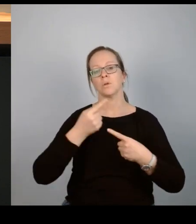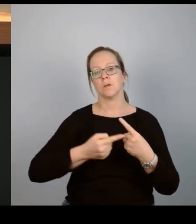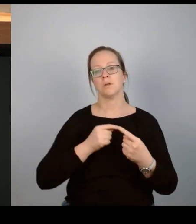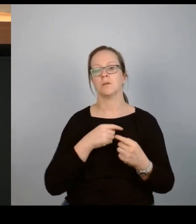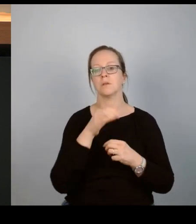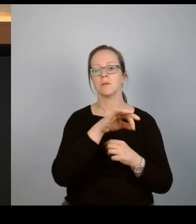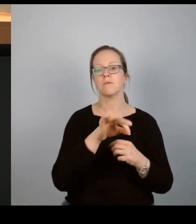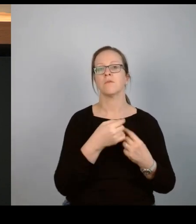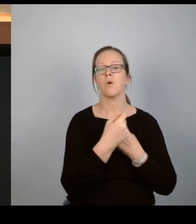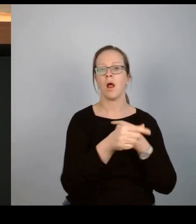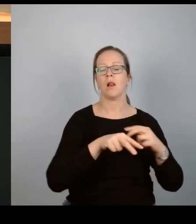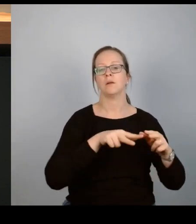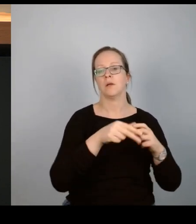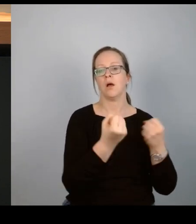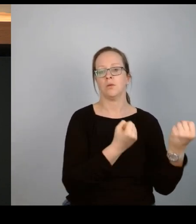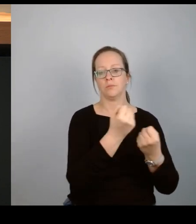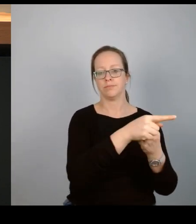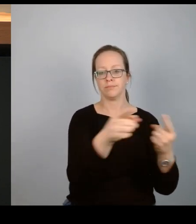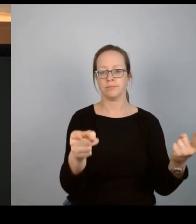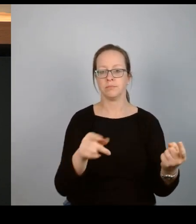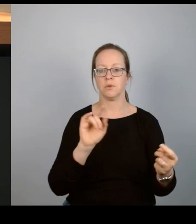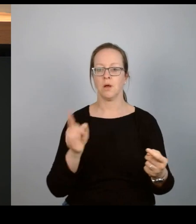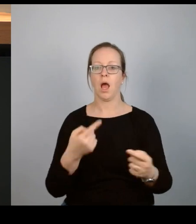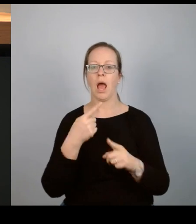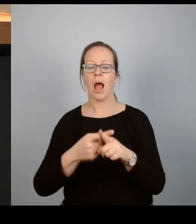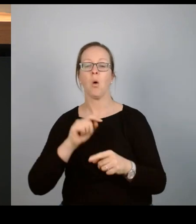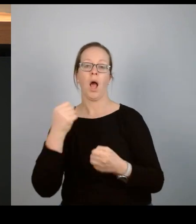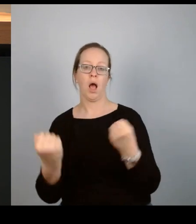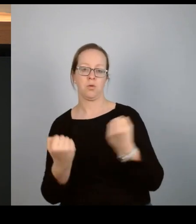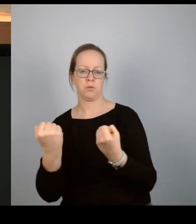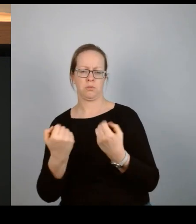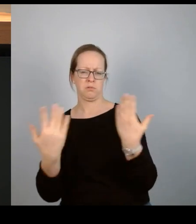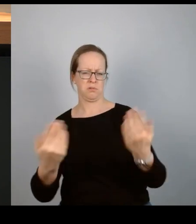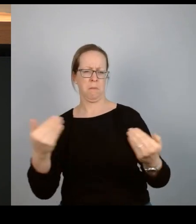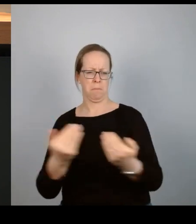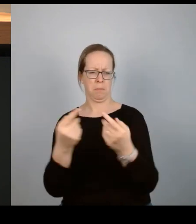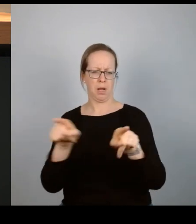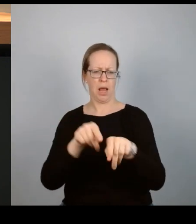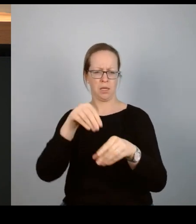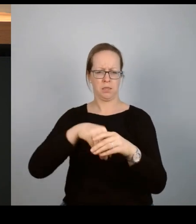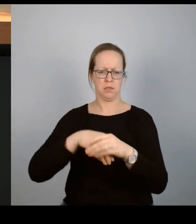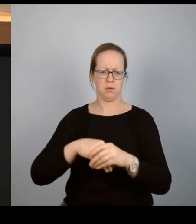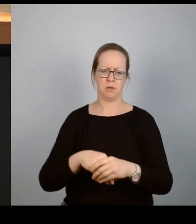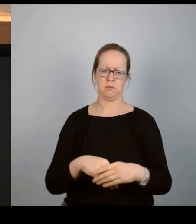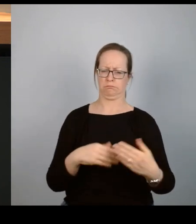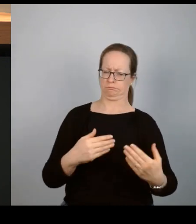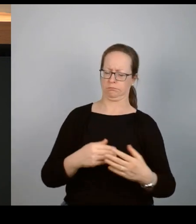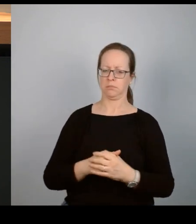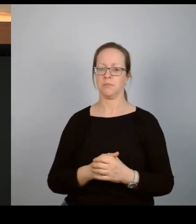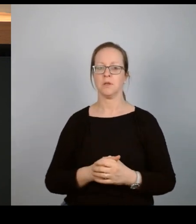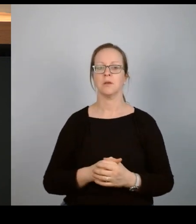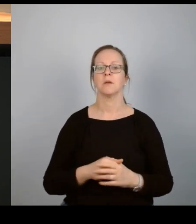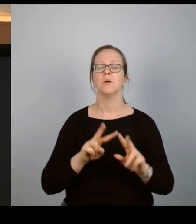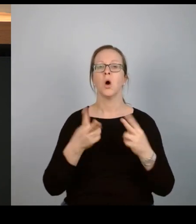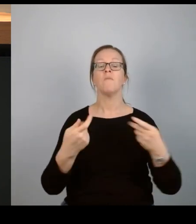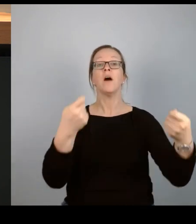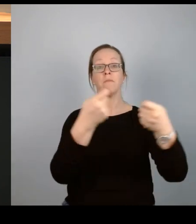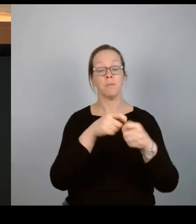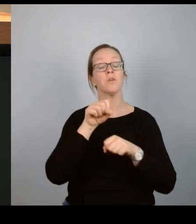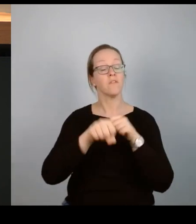und den Klimaschutz, den haben sie vergessen. Ihr Antrag deckt nicht alle Mobilitäts vom Inter odal ab.